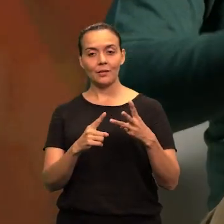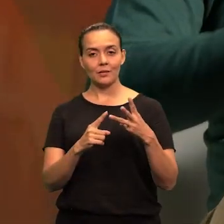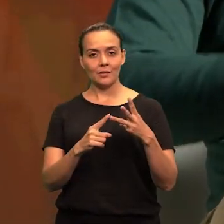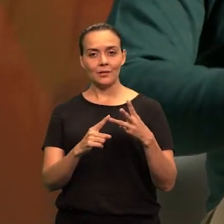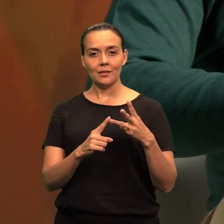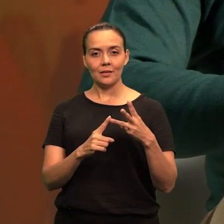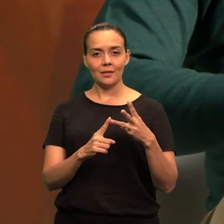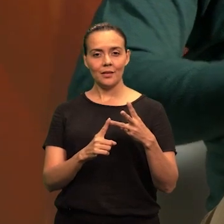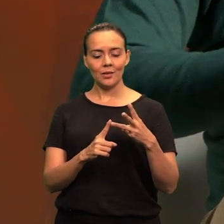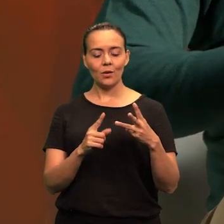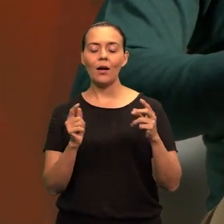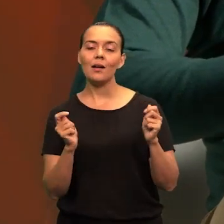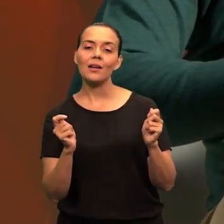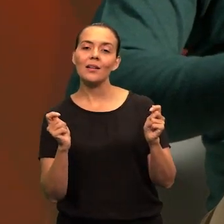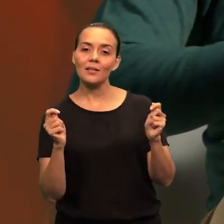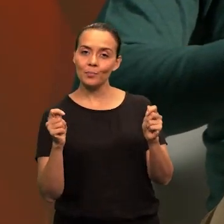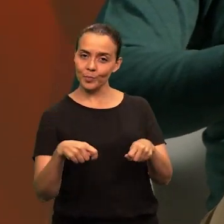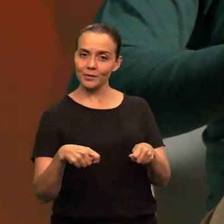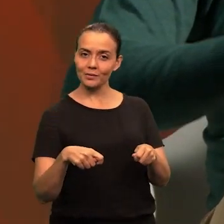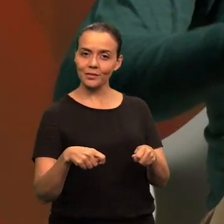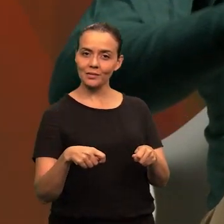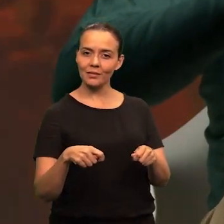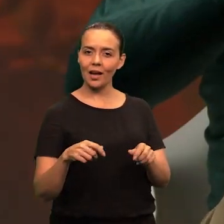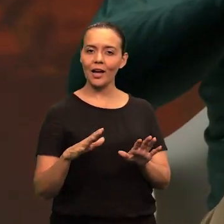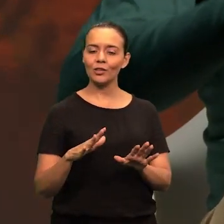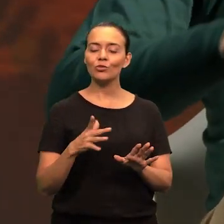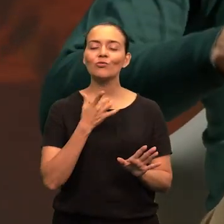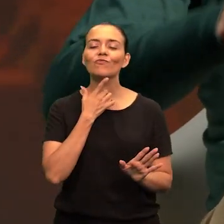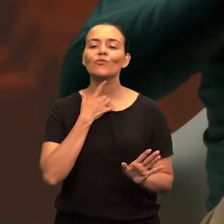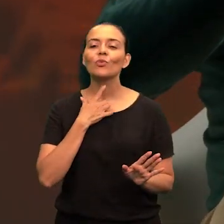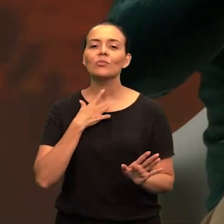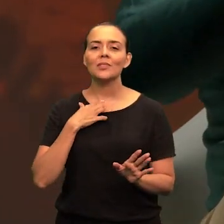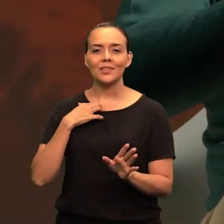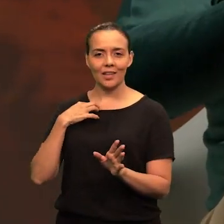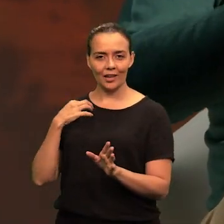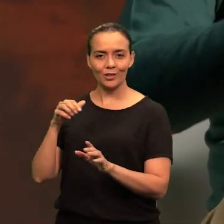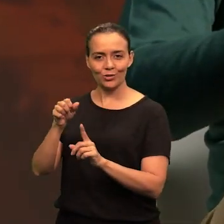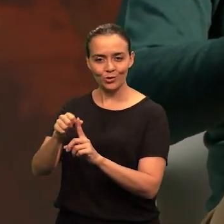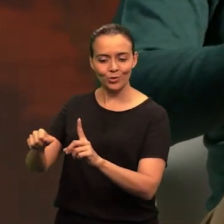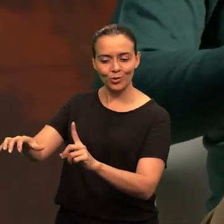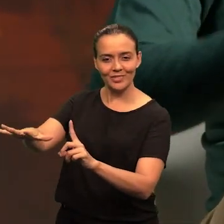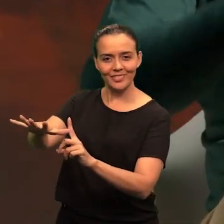E o terceiro, pela capacidade de construir um desejo na sociedade